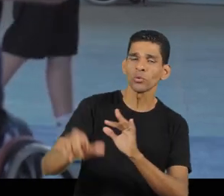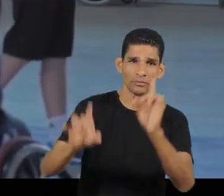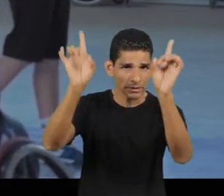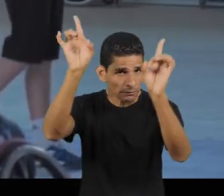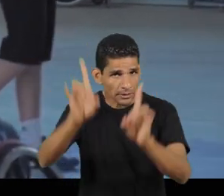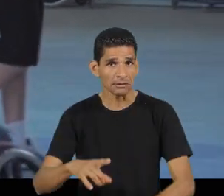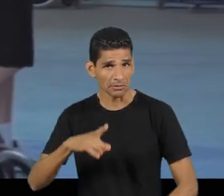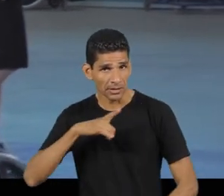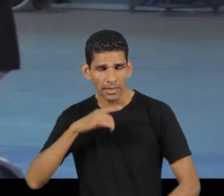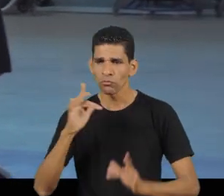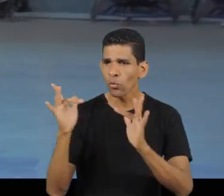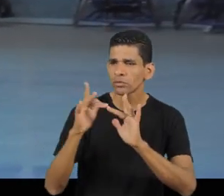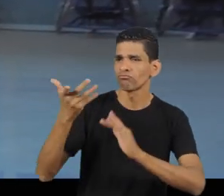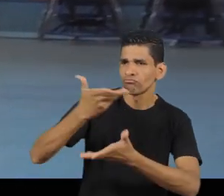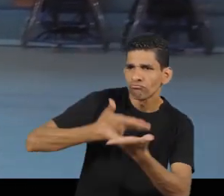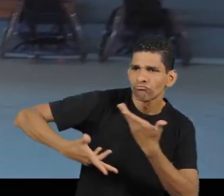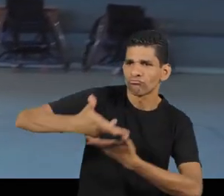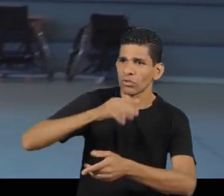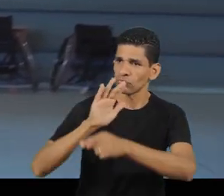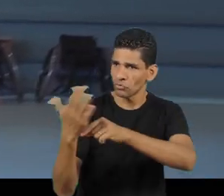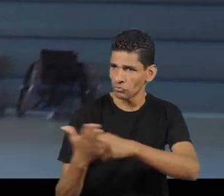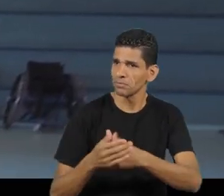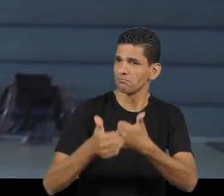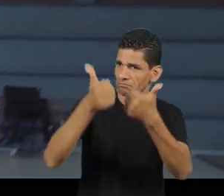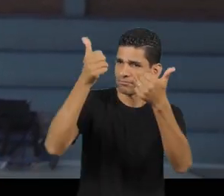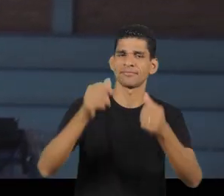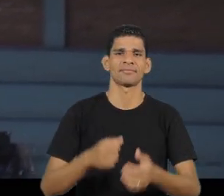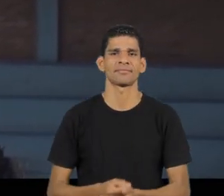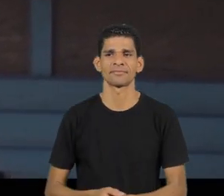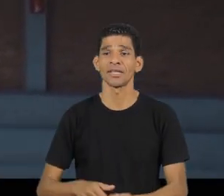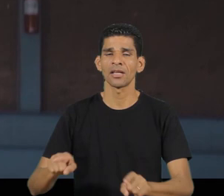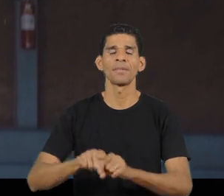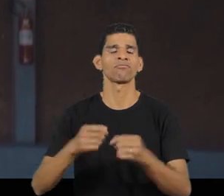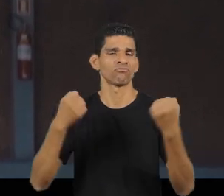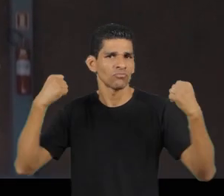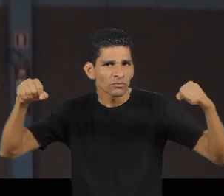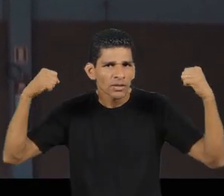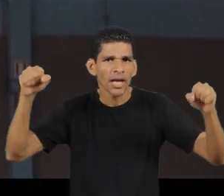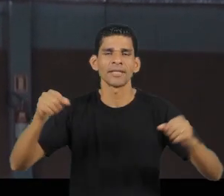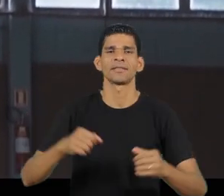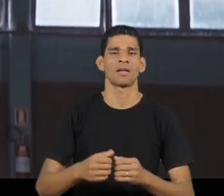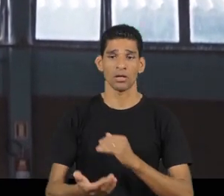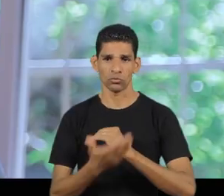pessoas com deficiência, a questão própria da atividade física que é tão